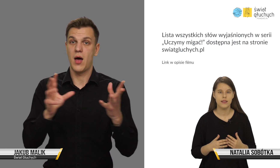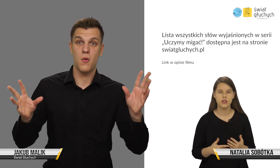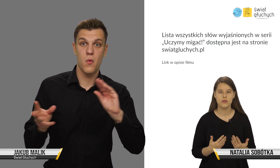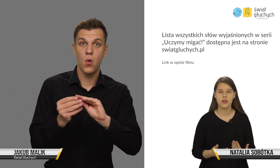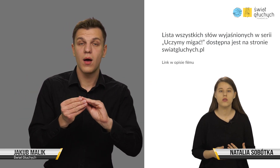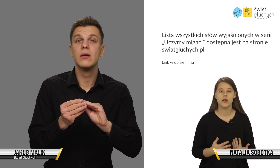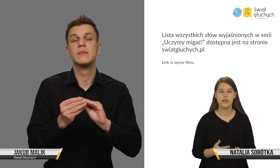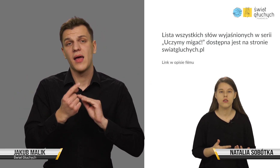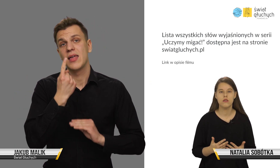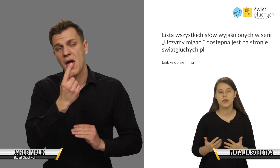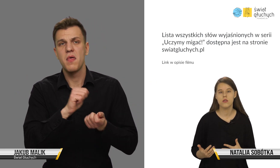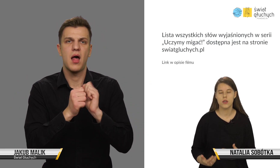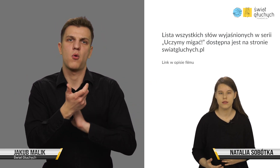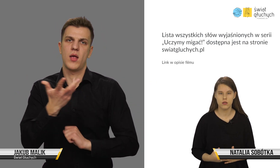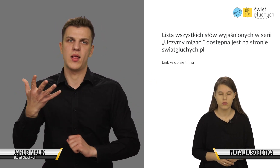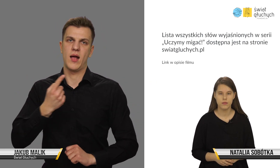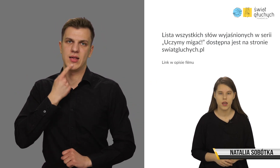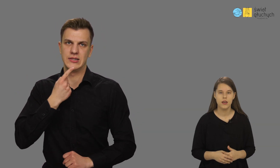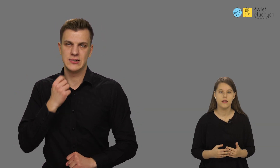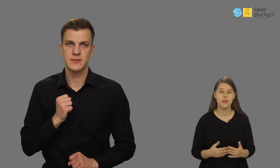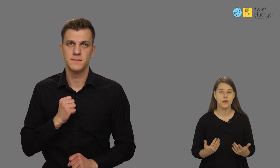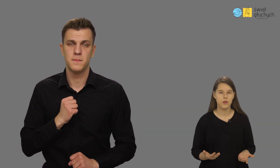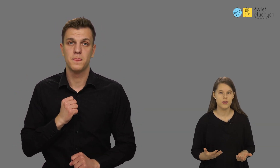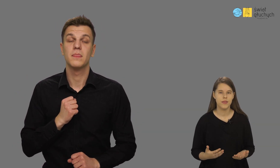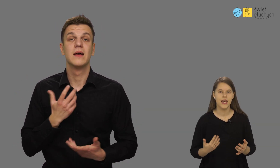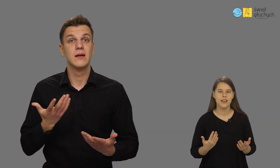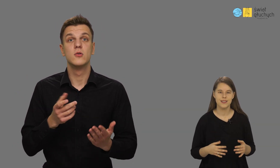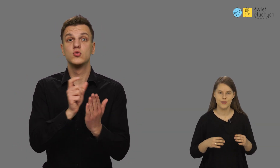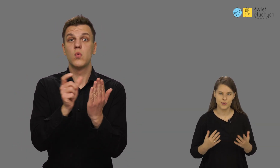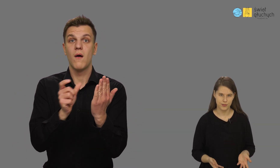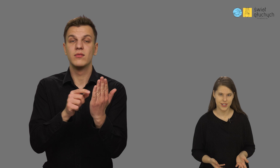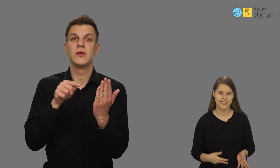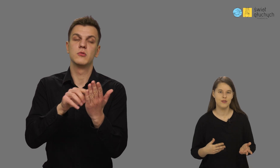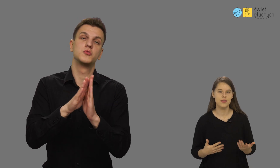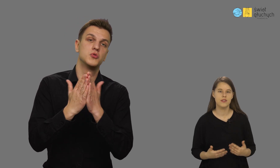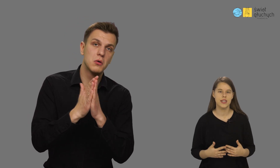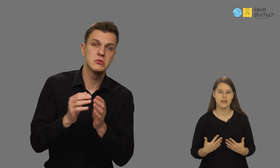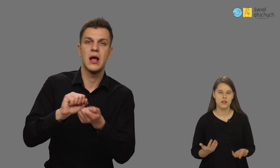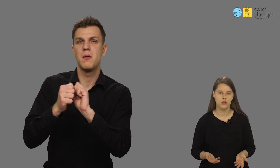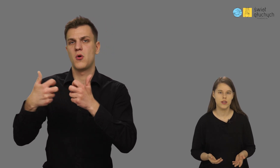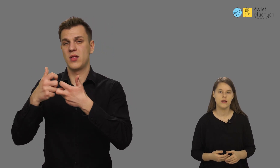należącego do jednego lub kilku języków. Innymi słowy, jest to książka (lub strona internetowa).